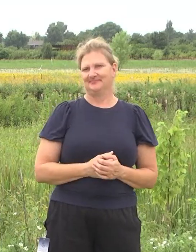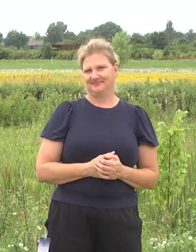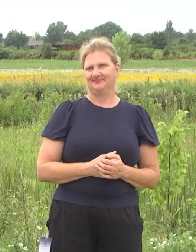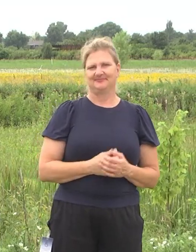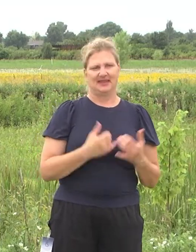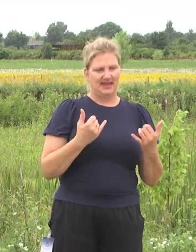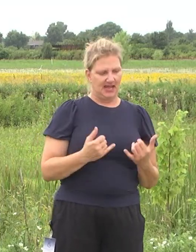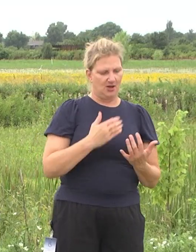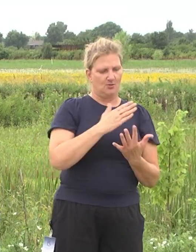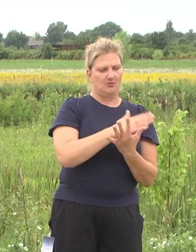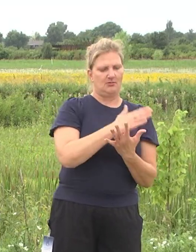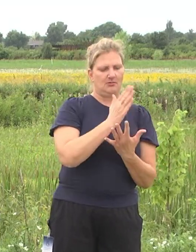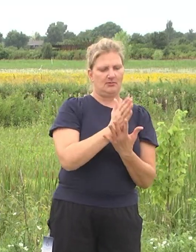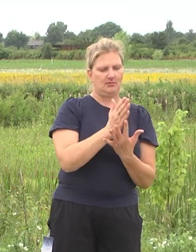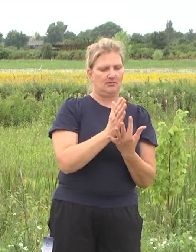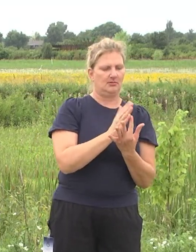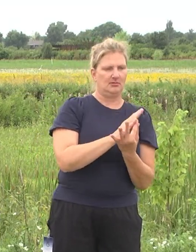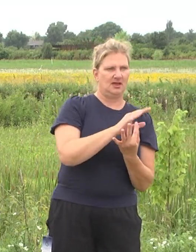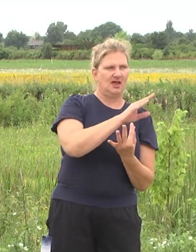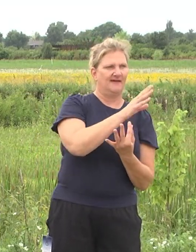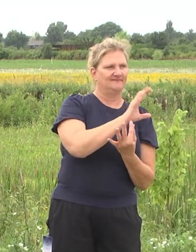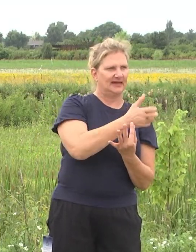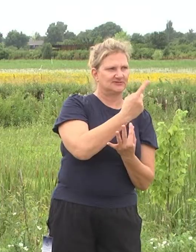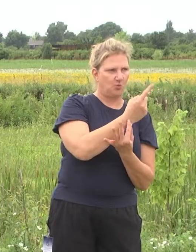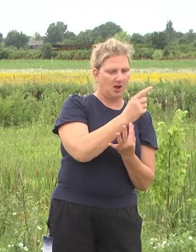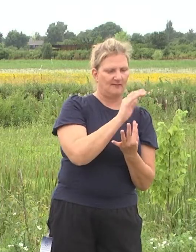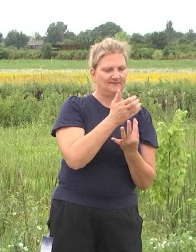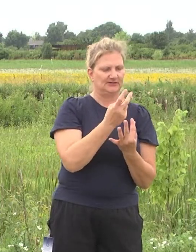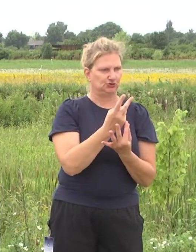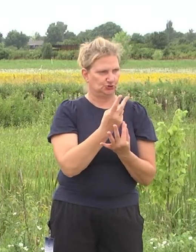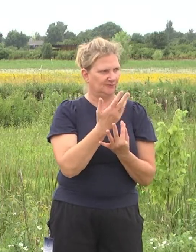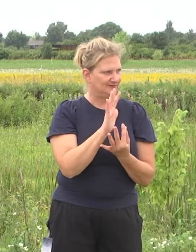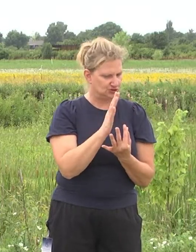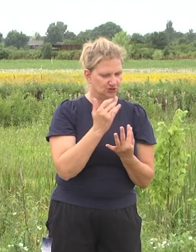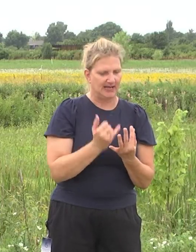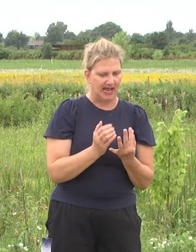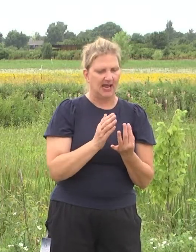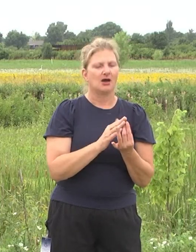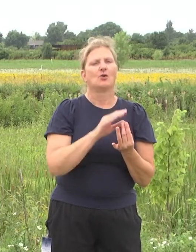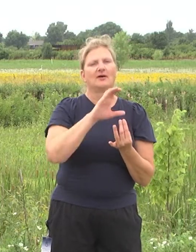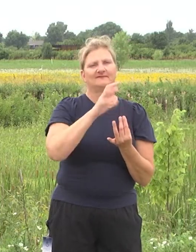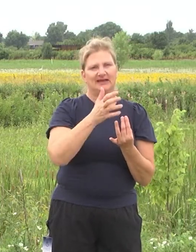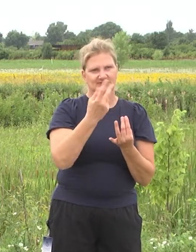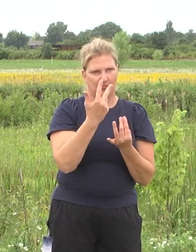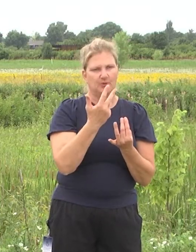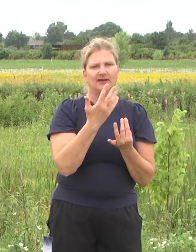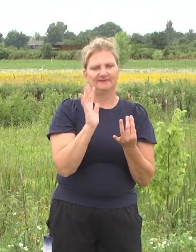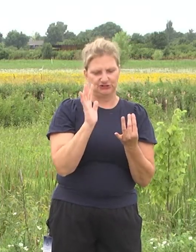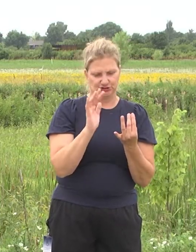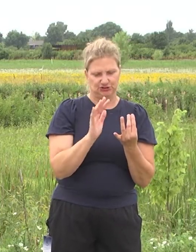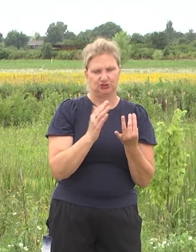ahora también con la fase tres. Conrad también fue un gran colaborador en este proceso.